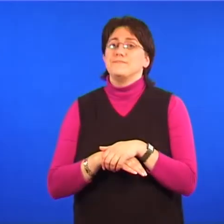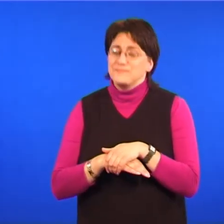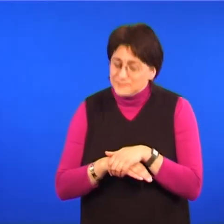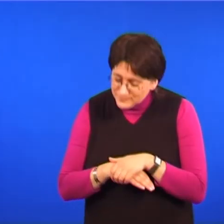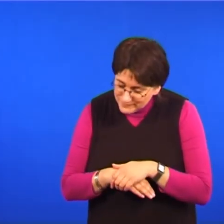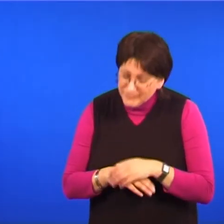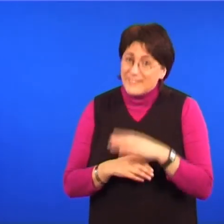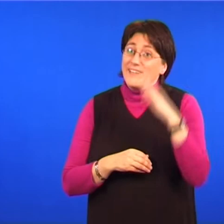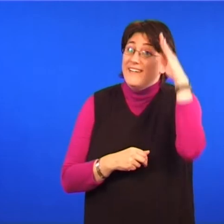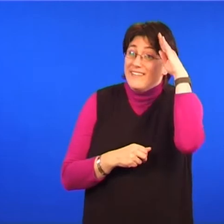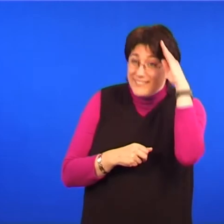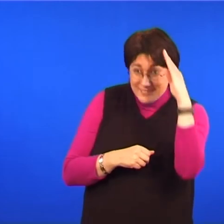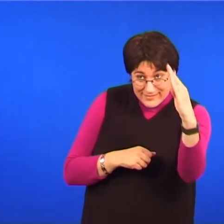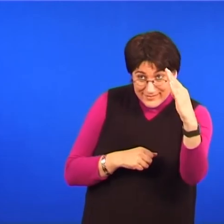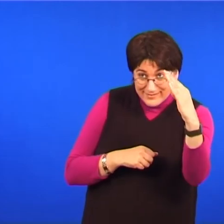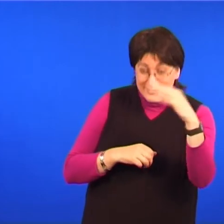„Sælir nú,“ sagði kerling, „ég kom hingað með sálina hans Jóns míns;